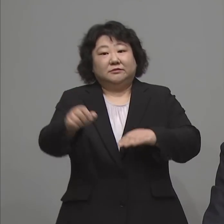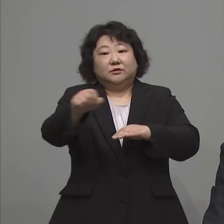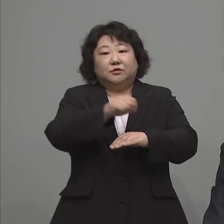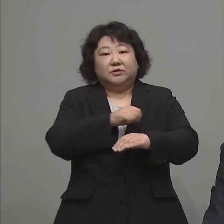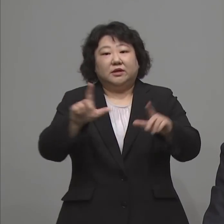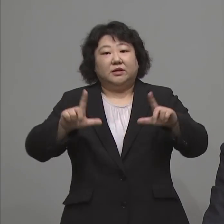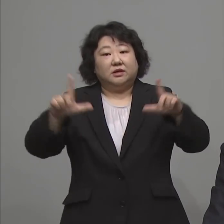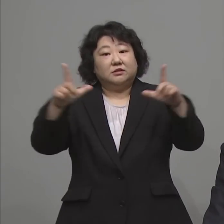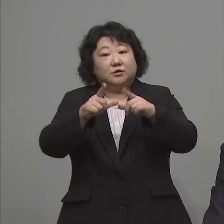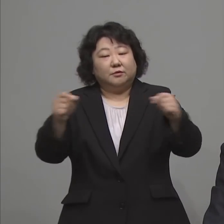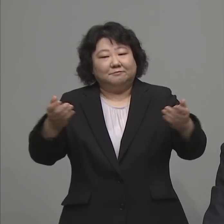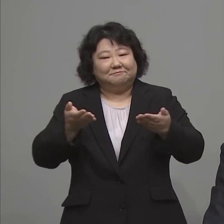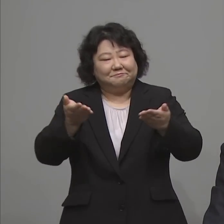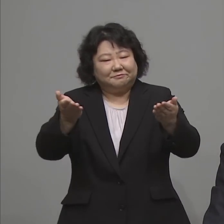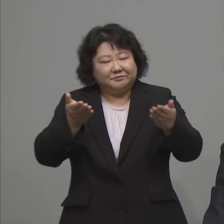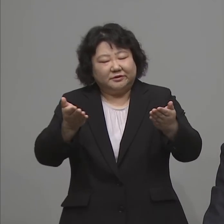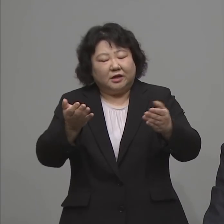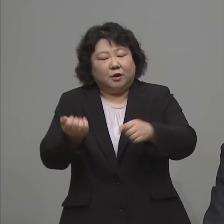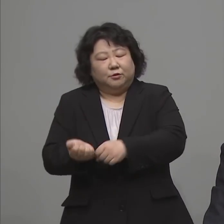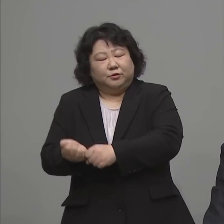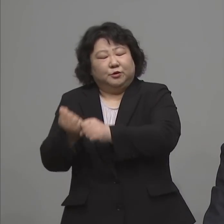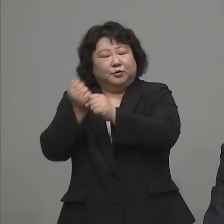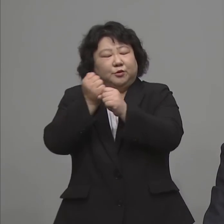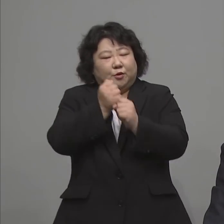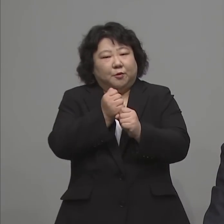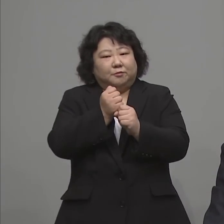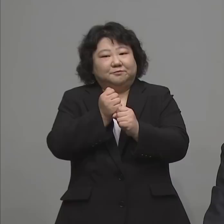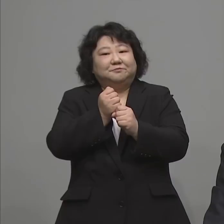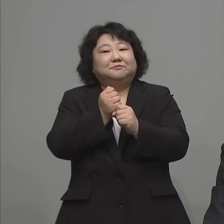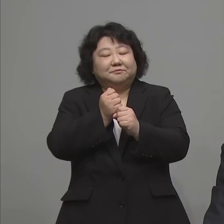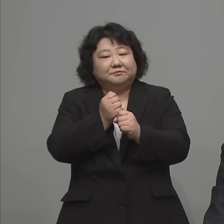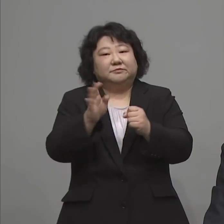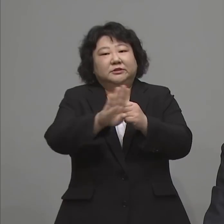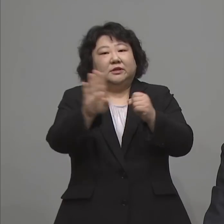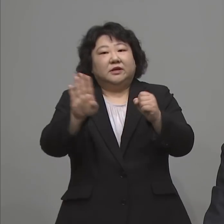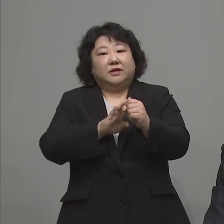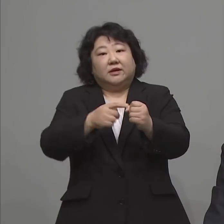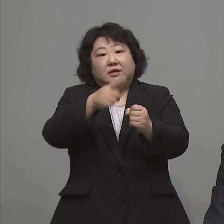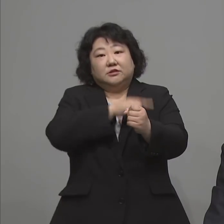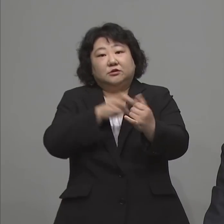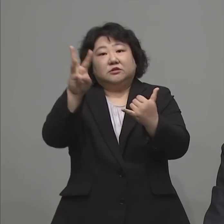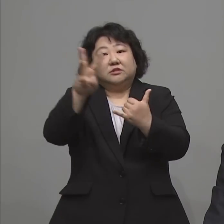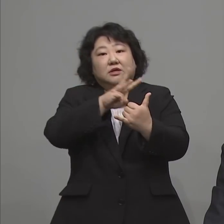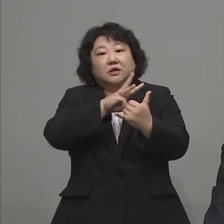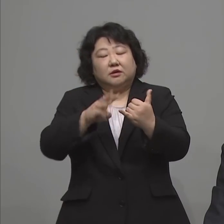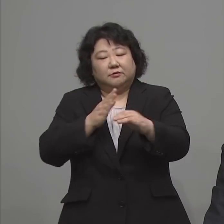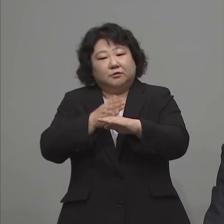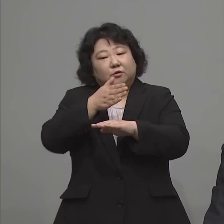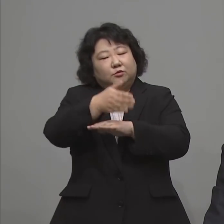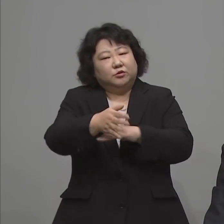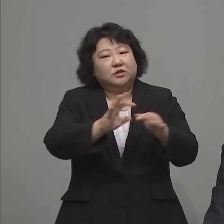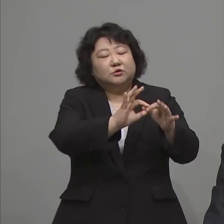東日本大震災からの復旧復興 それに続く原子力災害の 克服につきましては